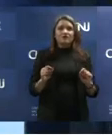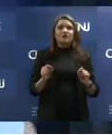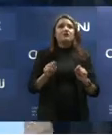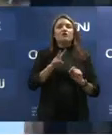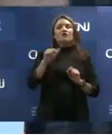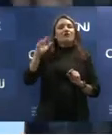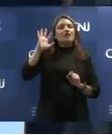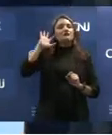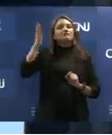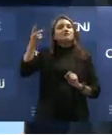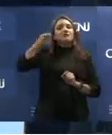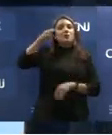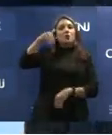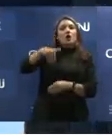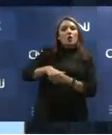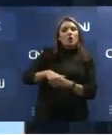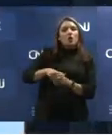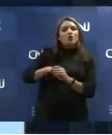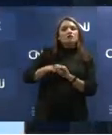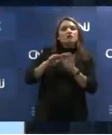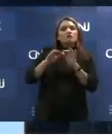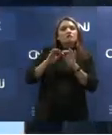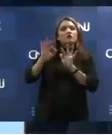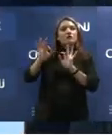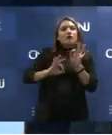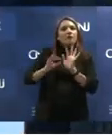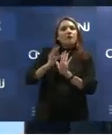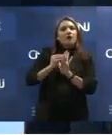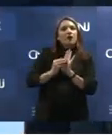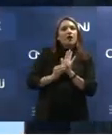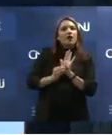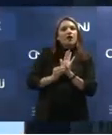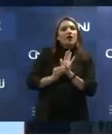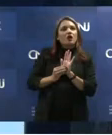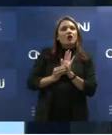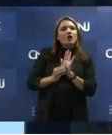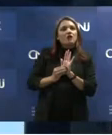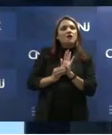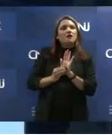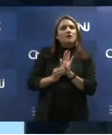a lavrar lavrar o acórdão o conselheiro permanente.